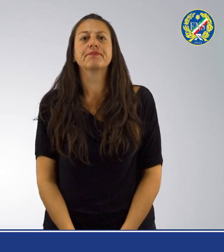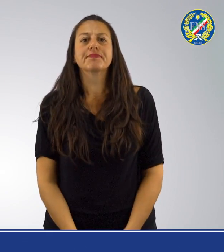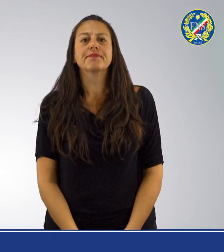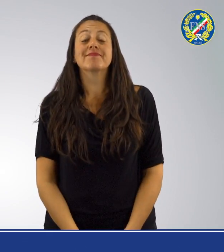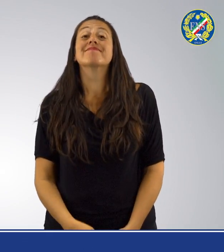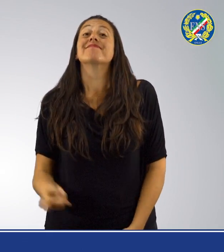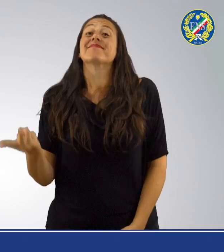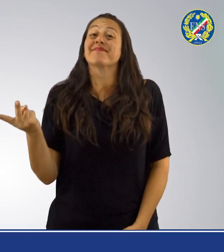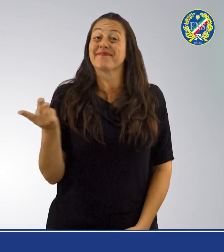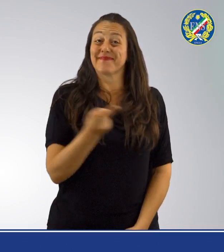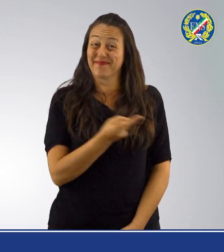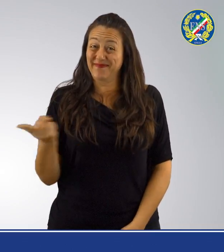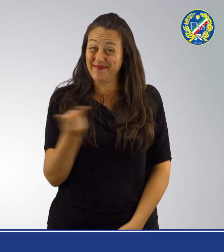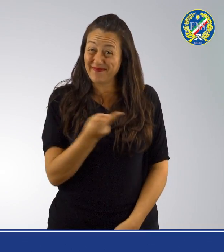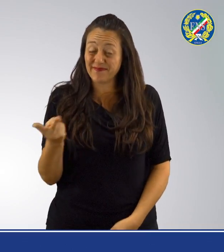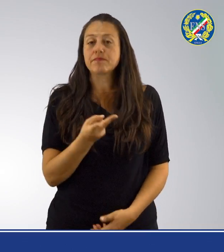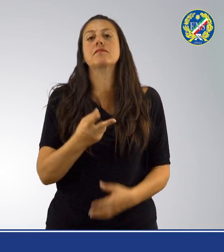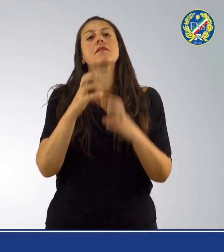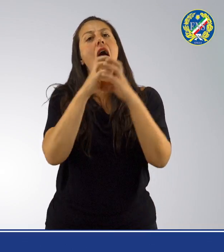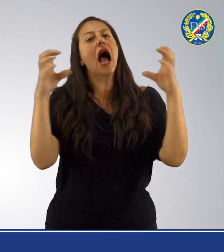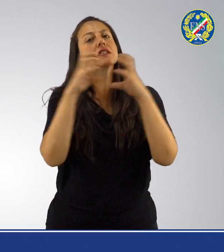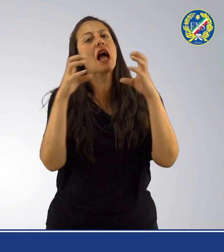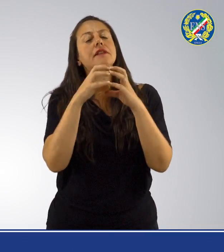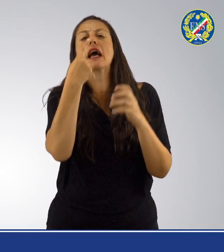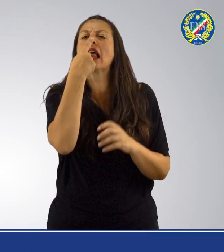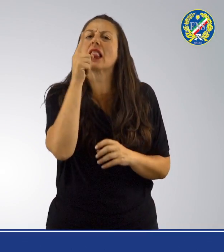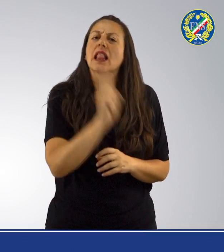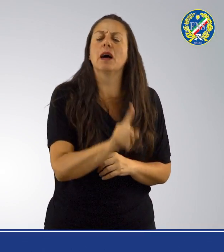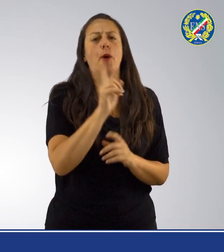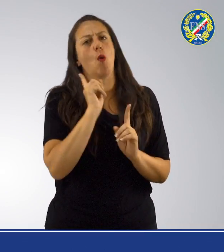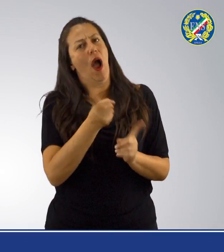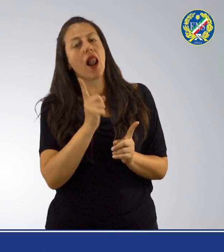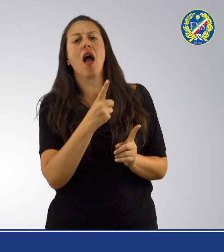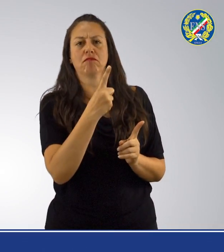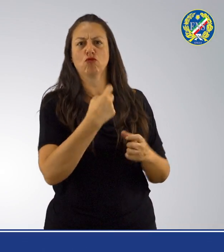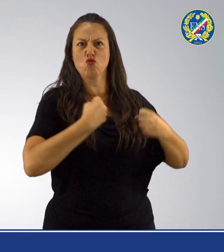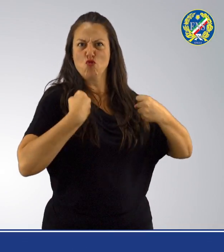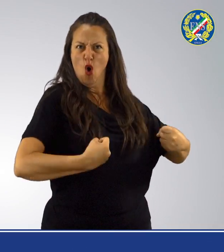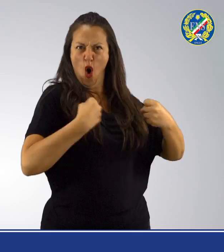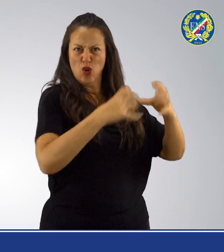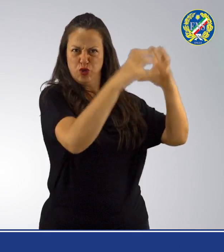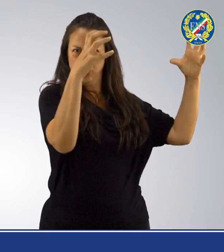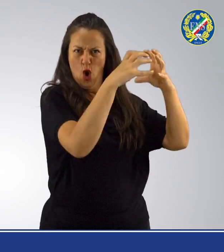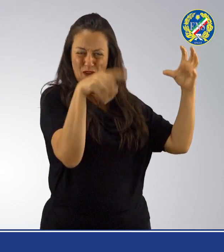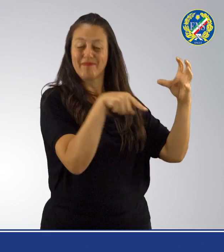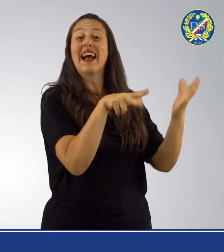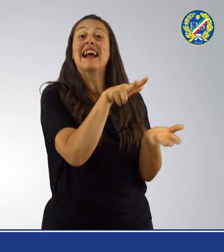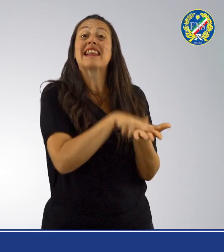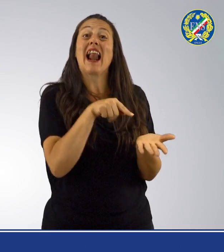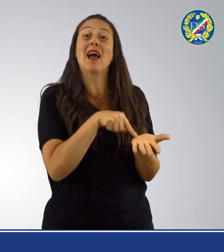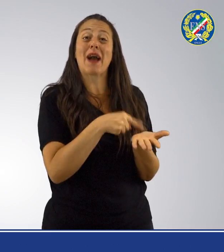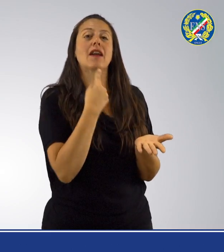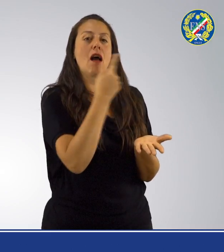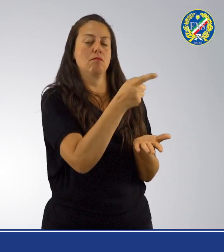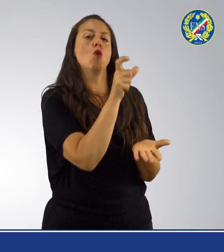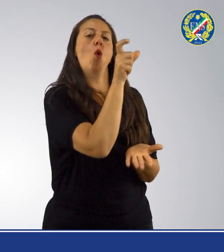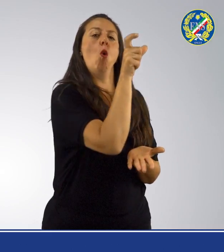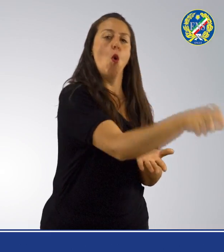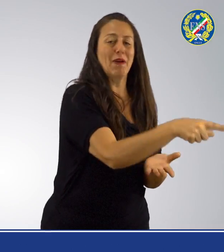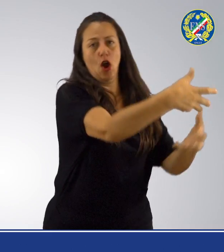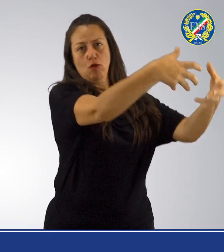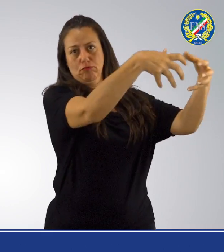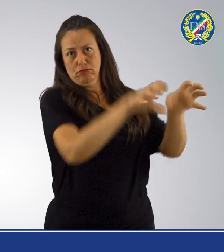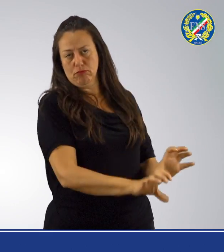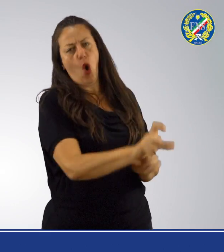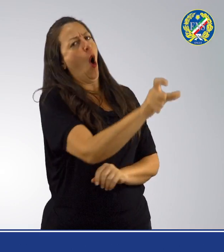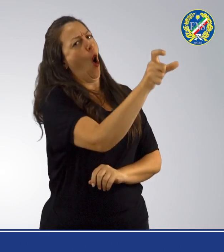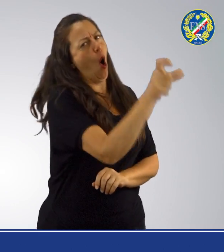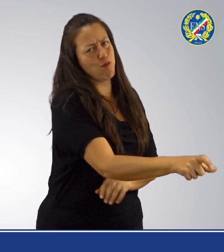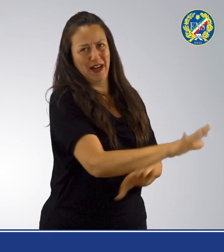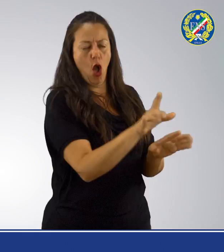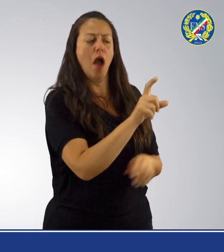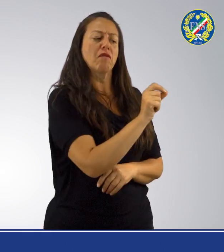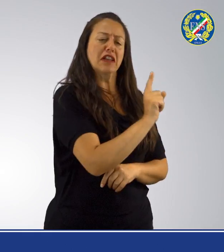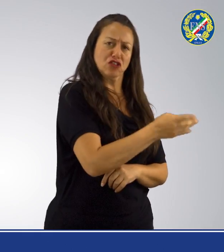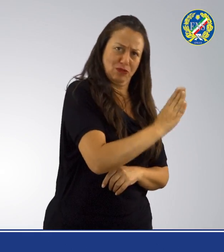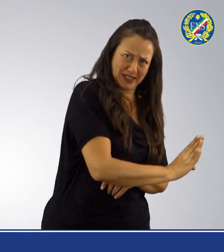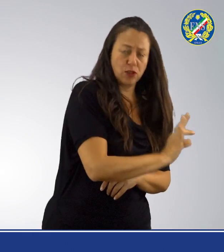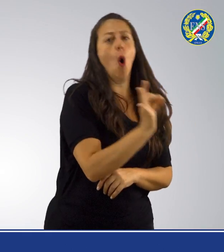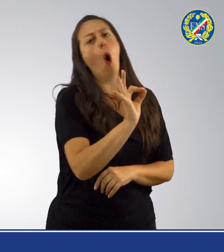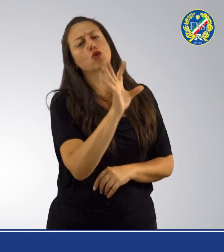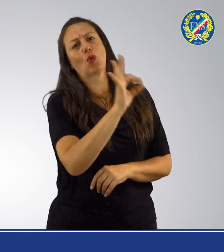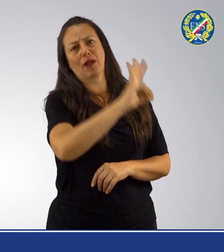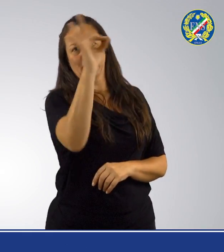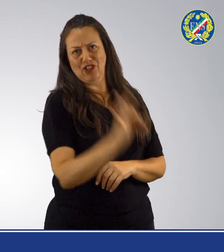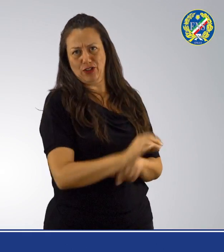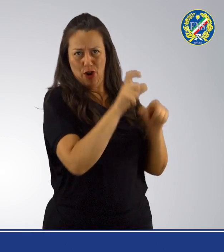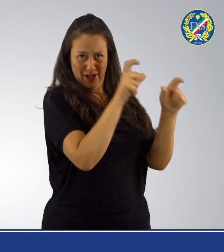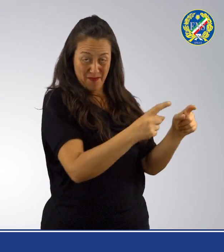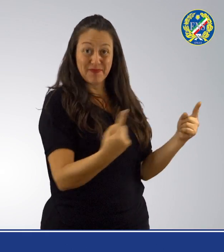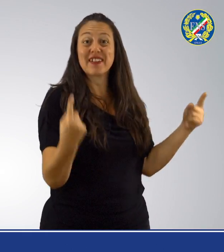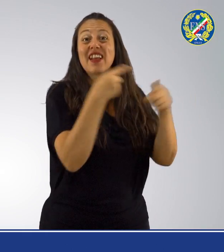Queste due opzioni, per operatori "reali", tipo aziende grosse, la delibera AGCOM sui 20GB o 50% è obbligatoria.